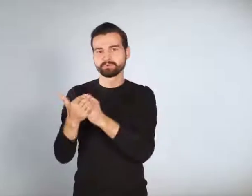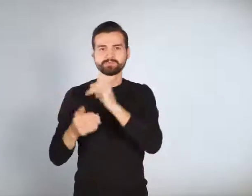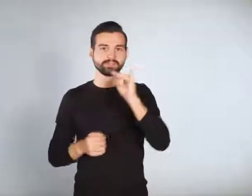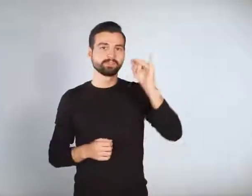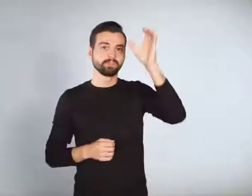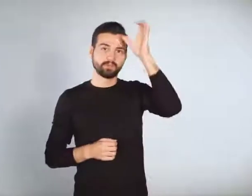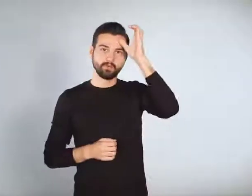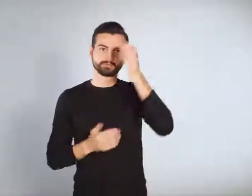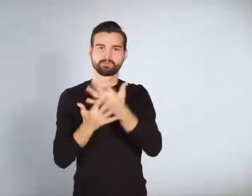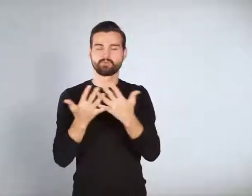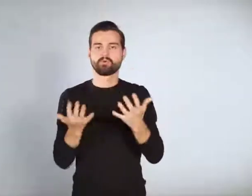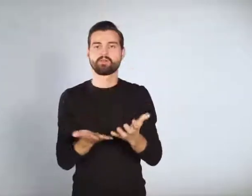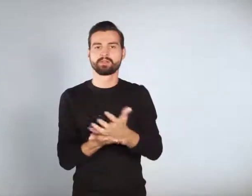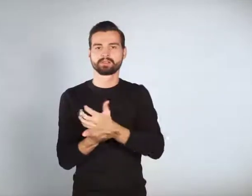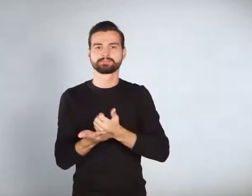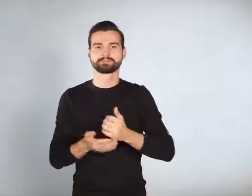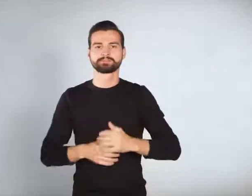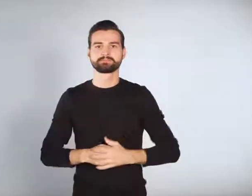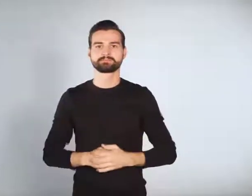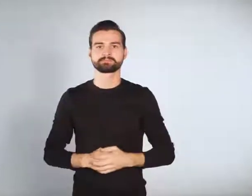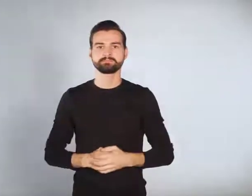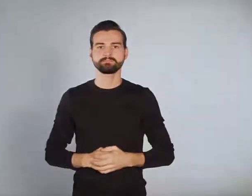и научных коллекций.